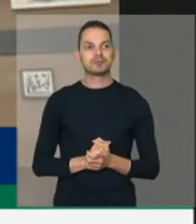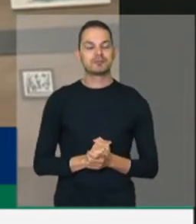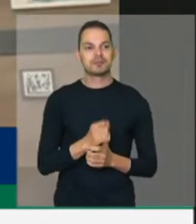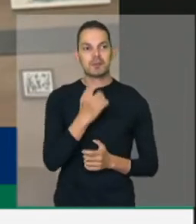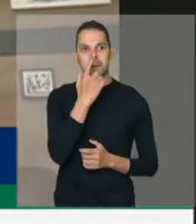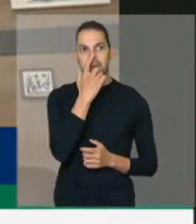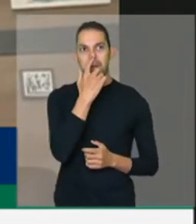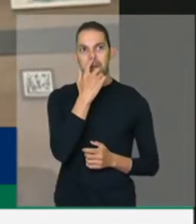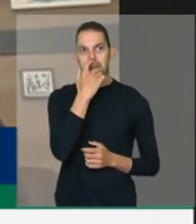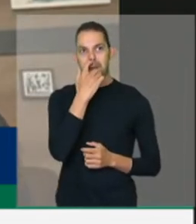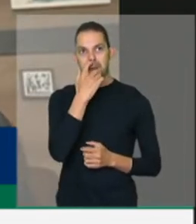AUXÍLIO PARA 30 MILHÕES DE PESSOAS, REDUZ O VALOR. ONDE